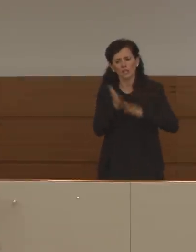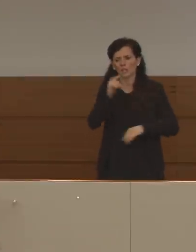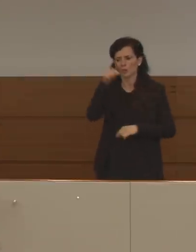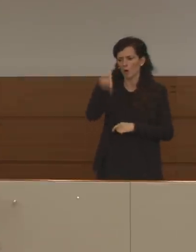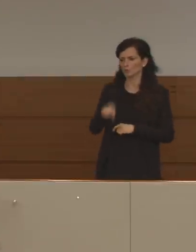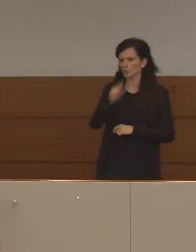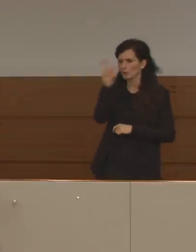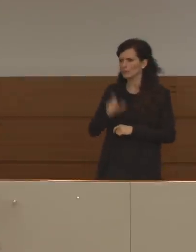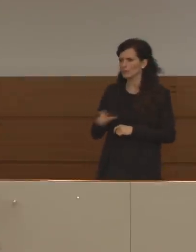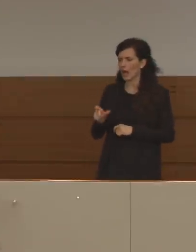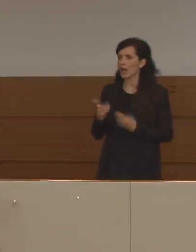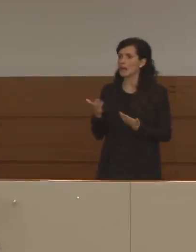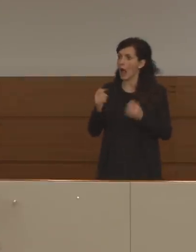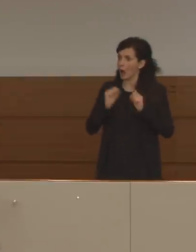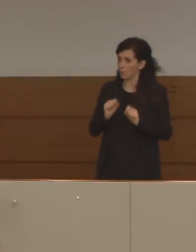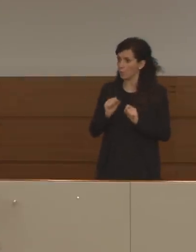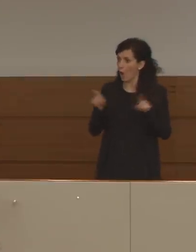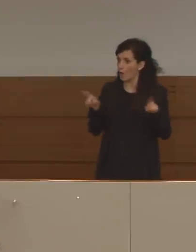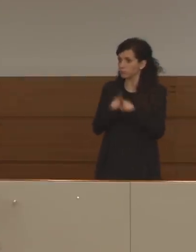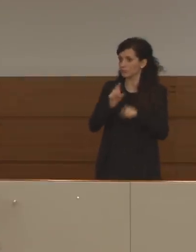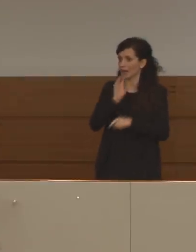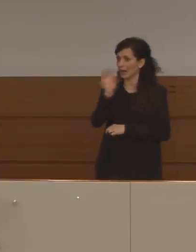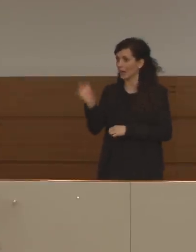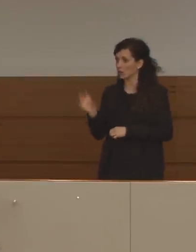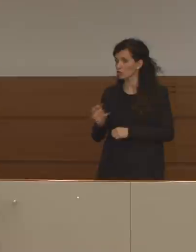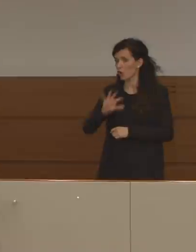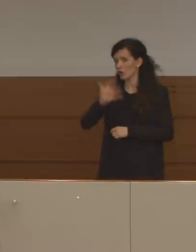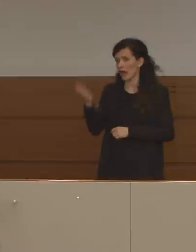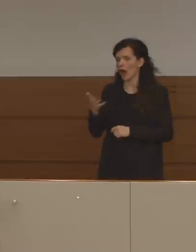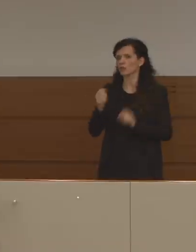altre regioni come avete fatto in altri casi?